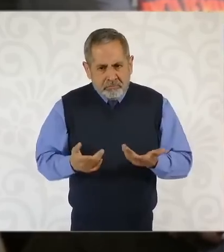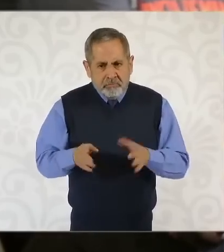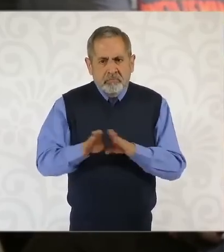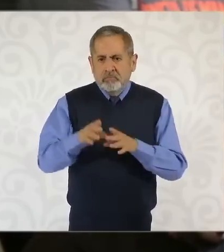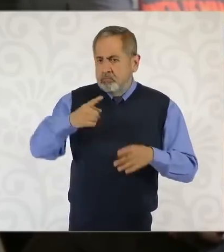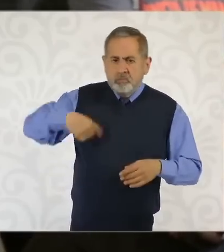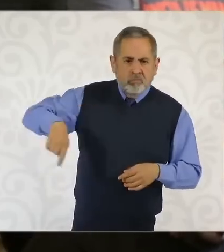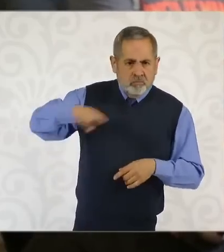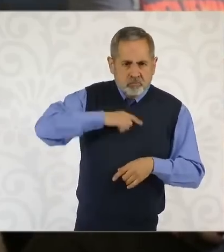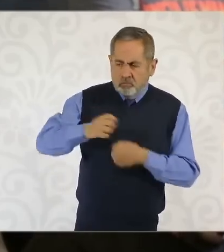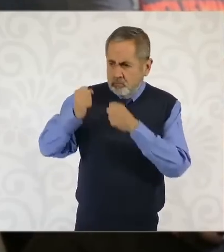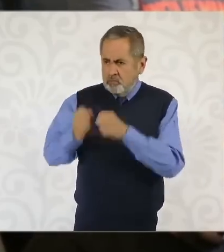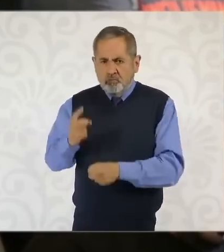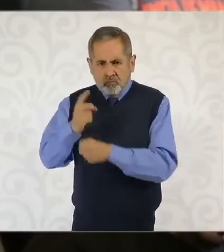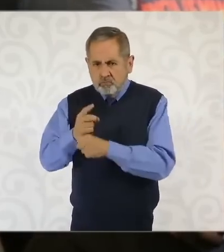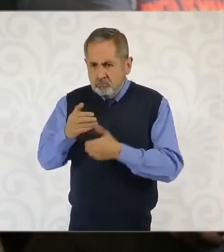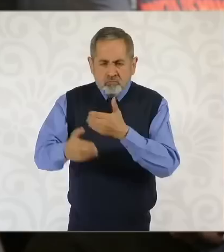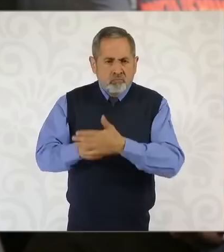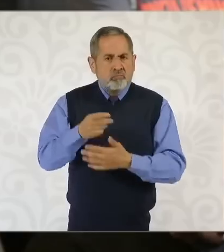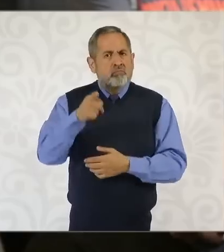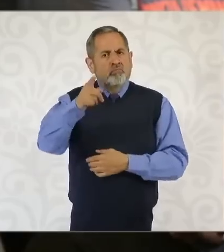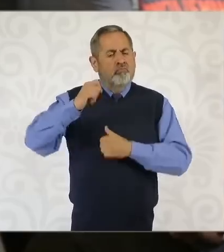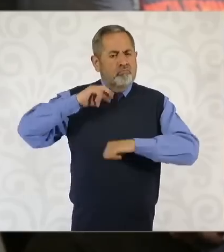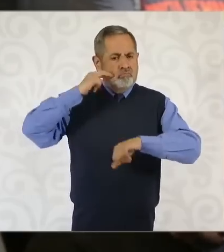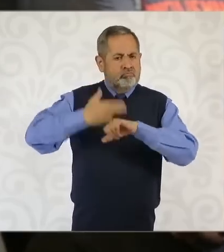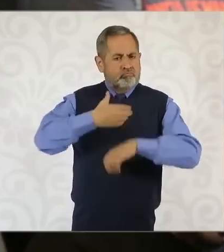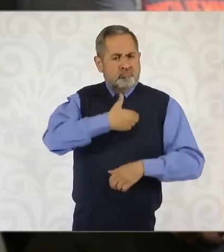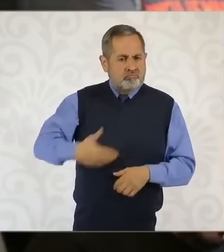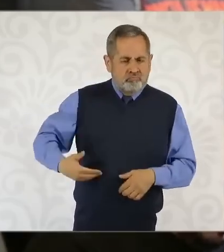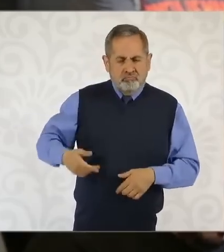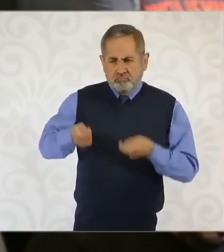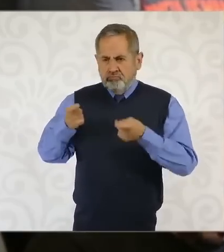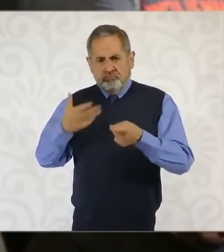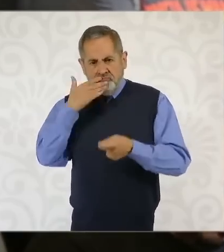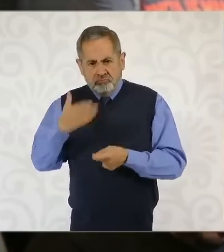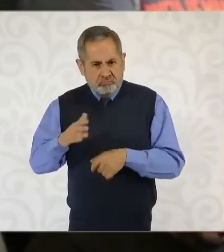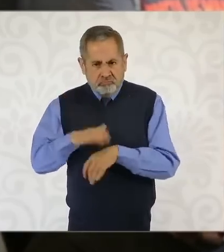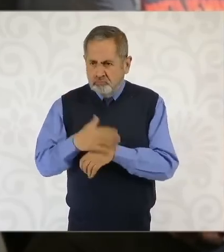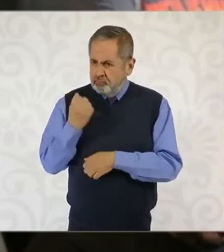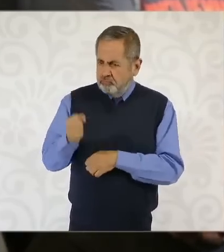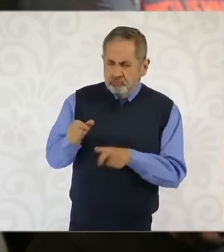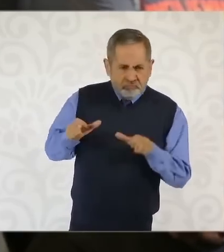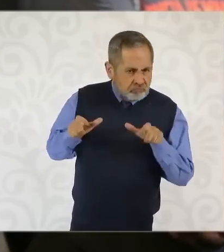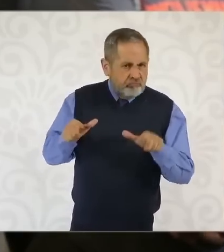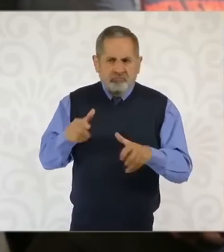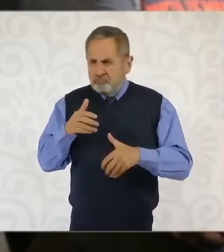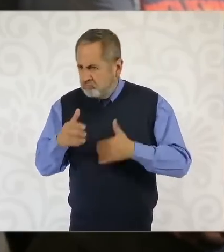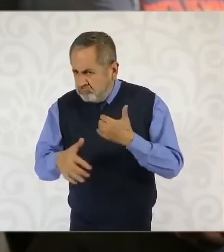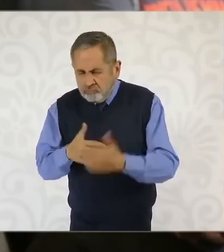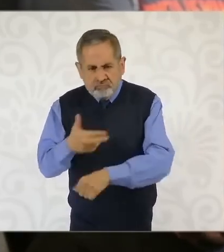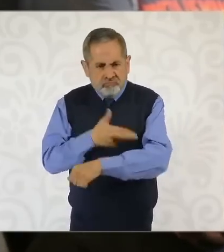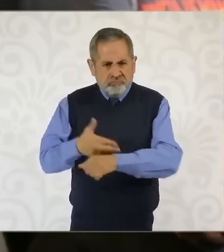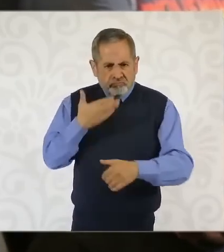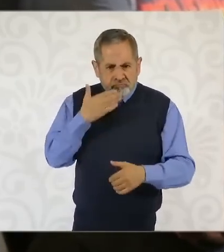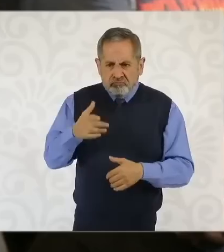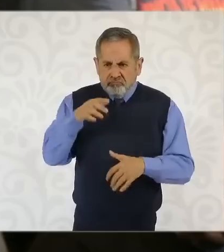A partir de que usted asumió el mando del país muy fuerte y y y han estado capturando digamos